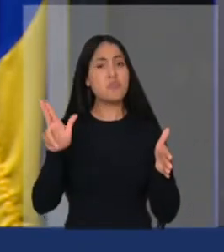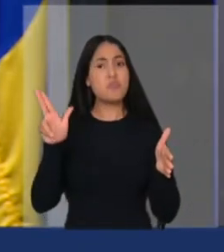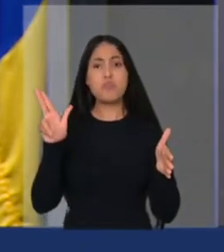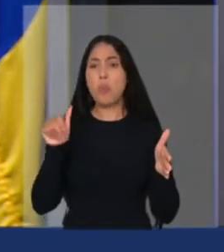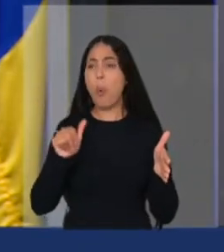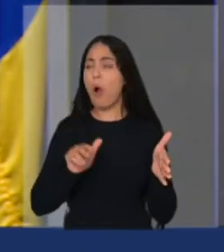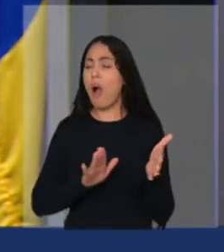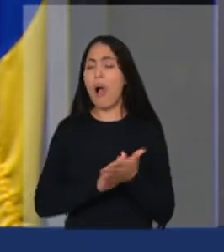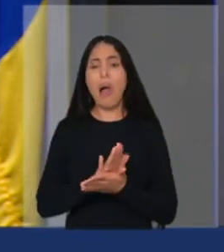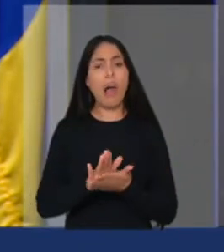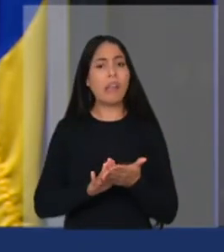IRRESPONSÁVEL. AGORA, ON PRESIDENTE BOLSONARO COM MEDO